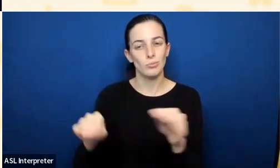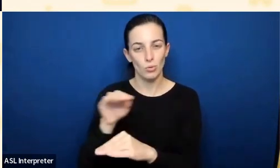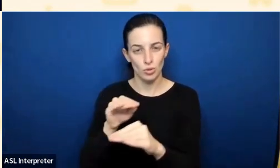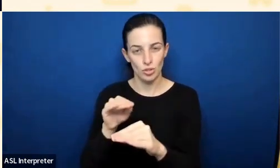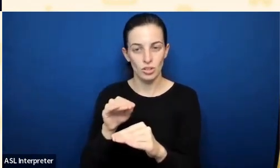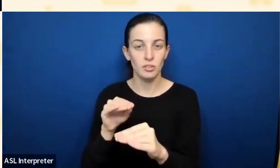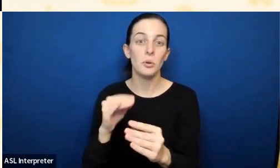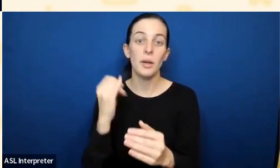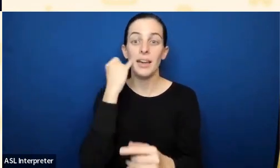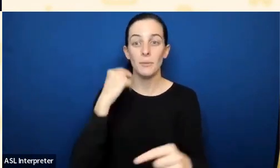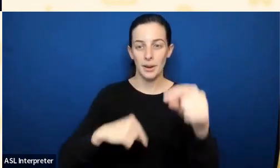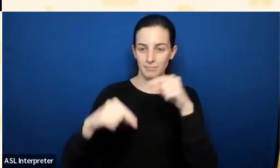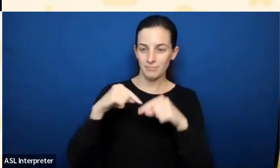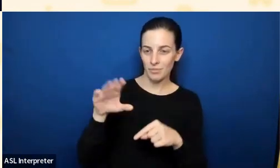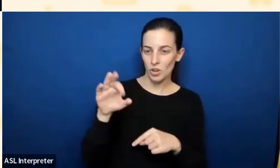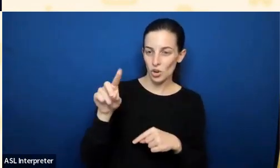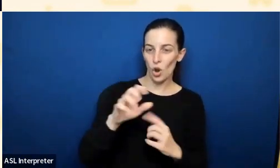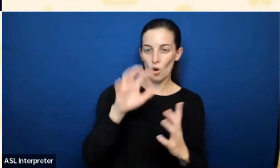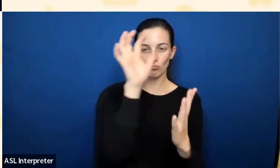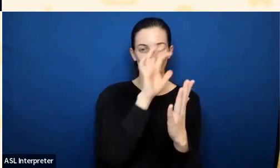Entonces, si volvemos a nuestro código y vamos al archivo style.css